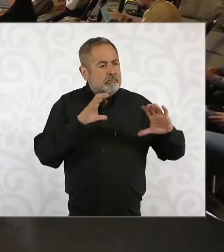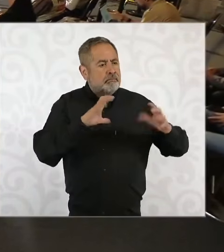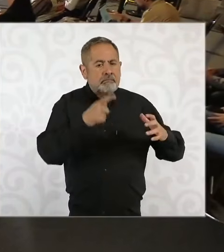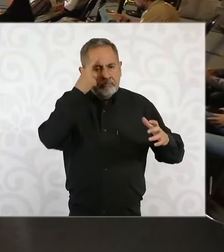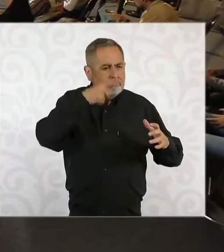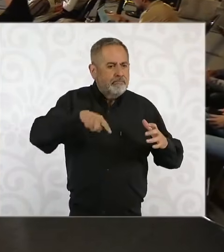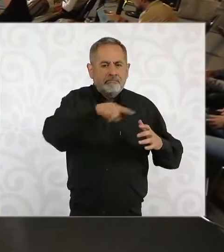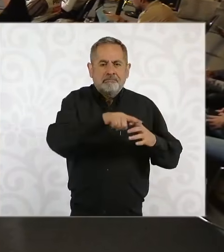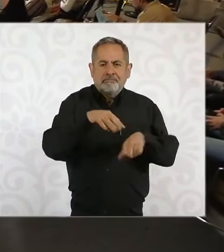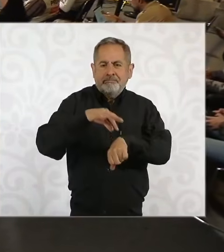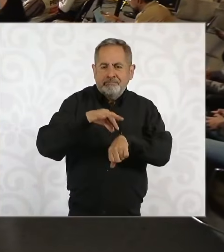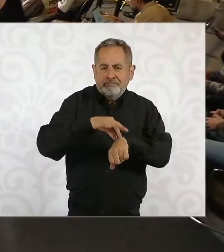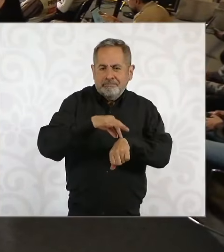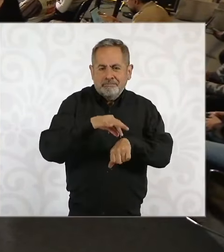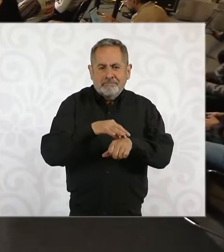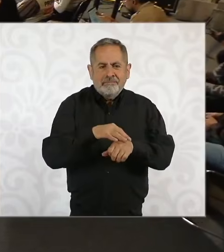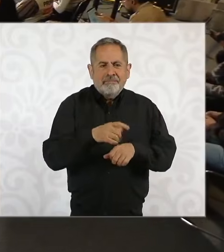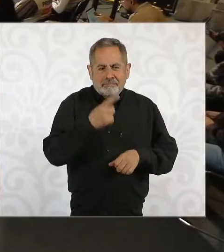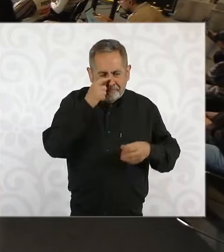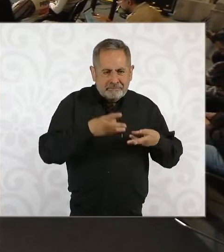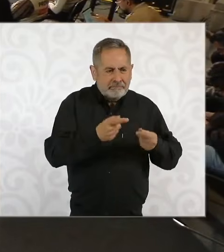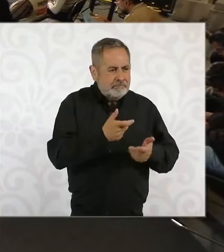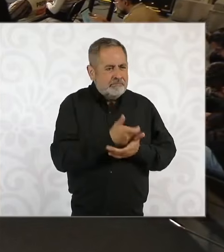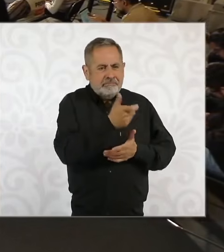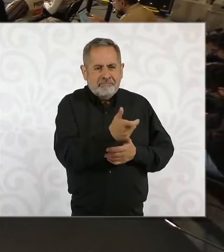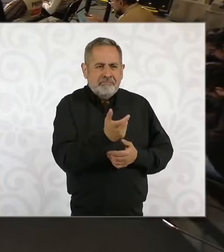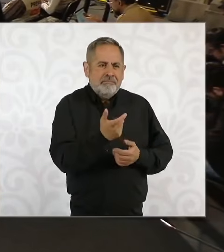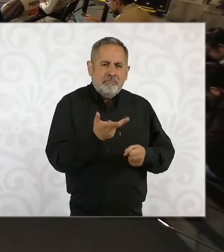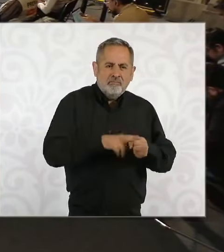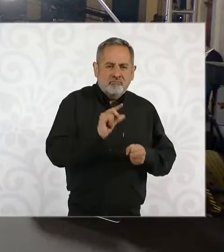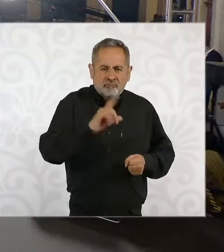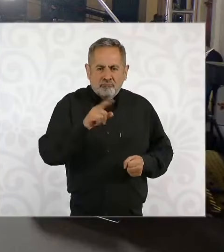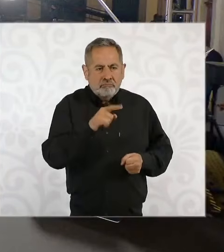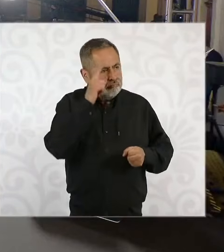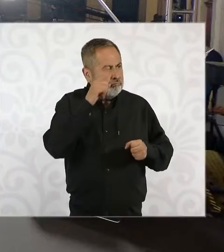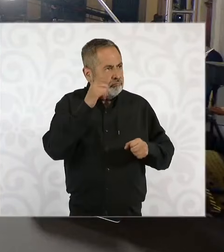es consultarle qué se va a pasar en este tema, eh qué se va a hacer. Eh, a ver, son tiempos de